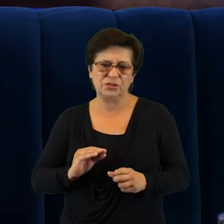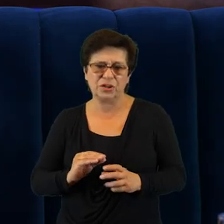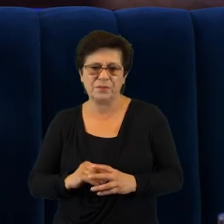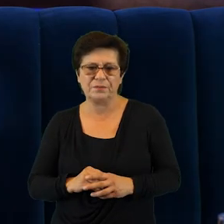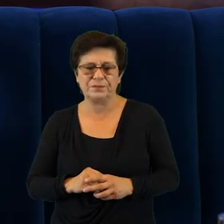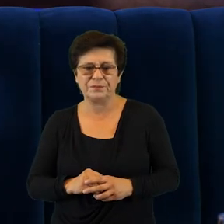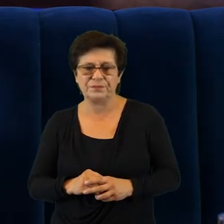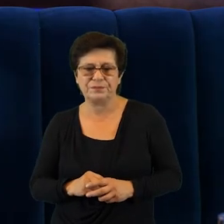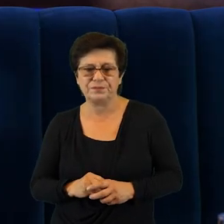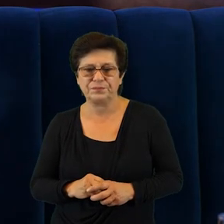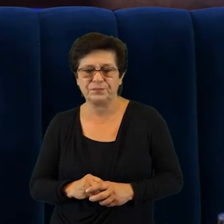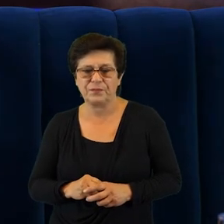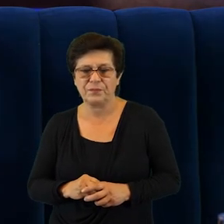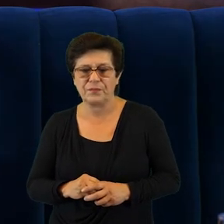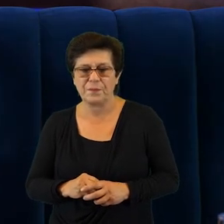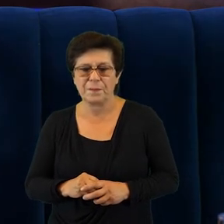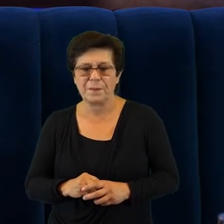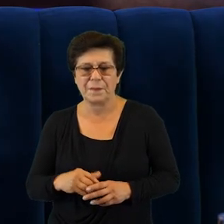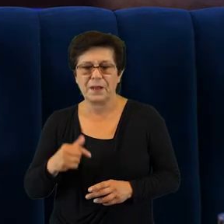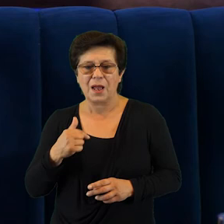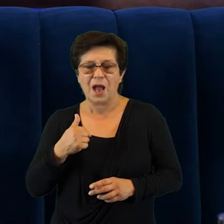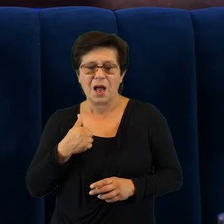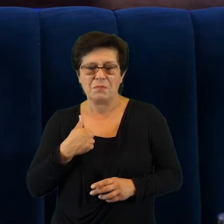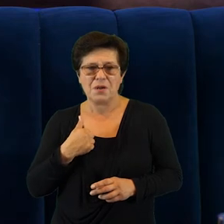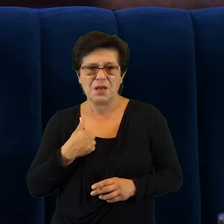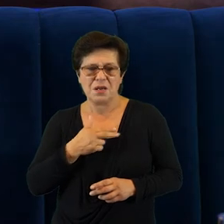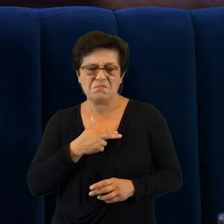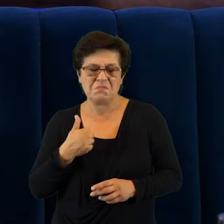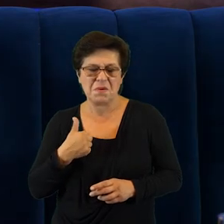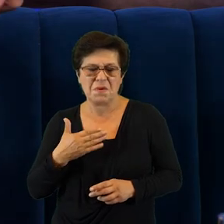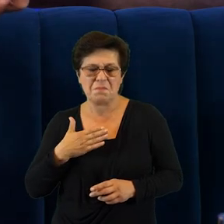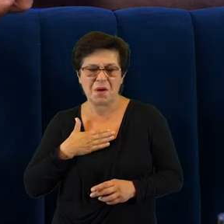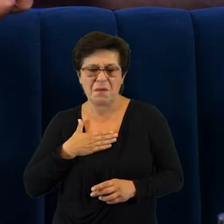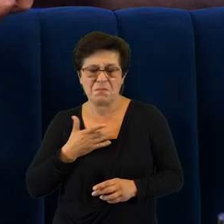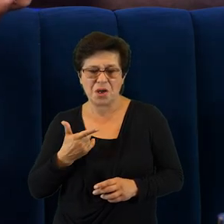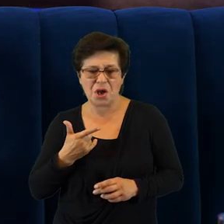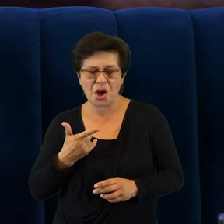właściwie pani Joanno, ułatwione zadanie, w tym sensie, że mamy do czynienia z pisarzem,